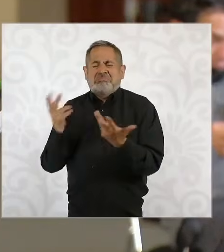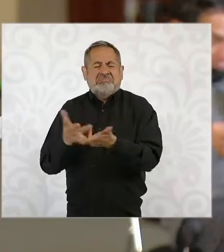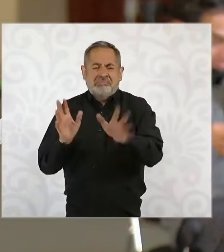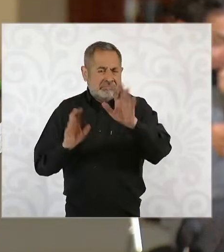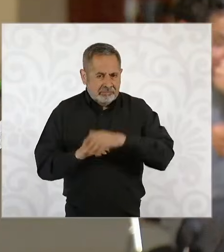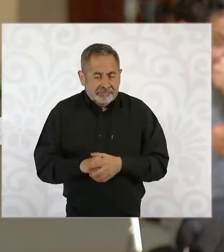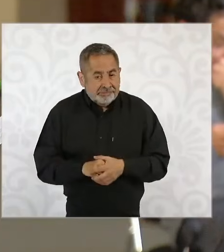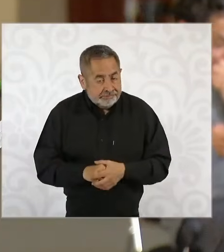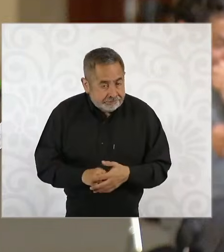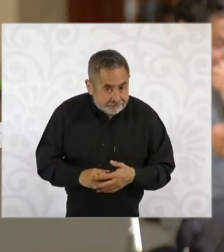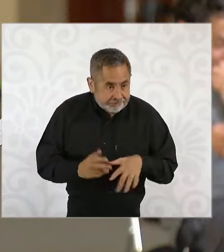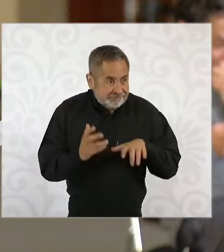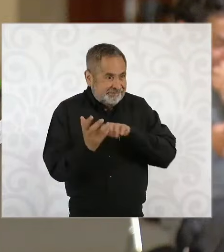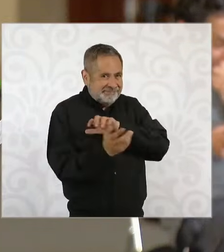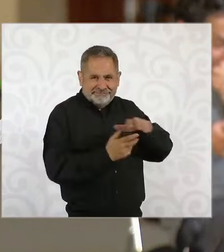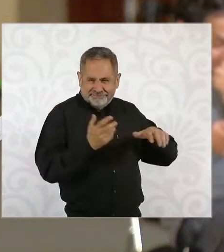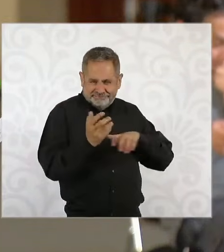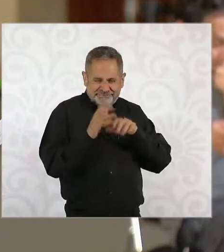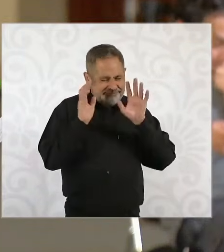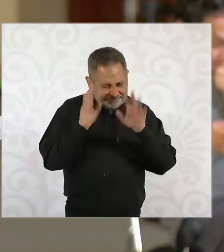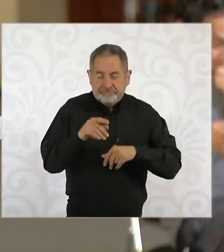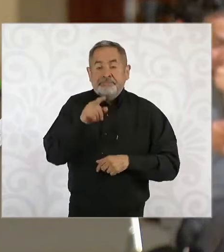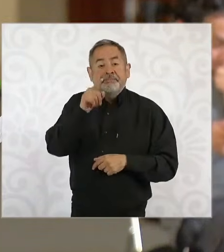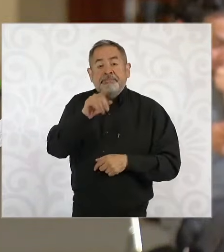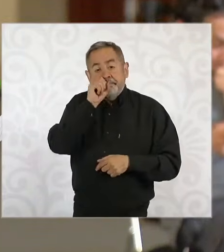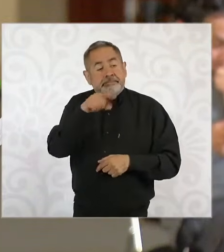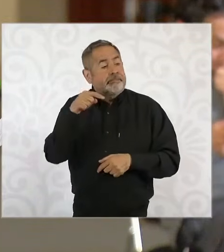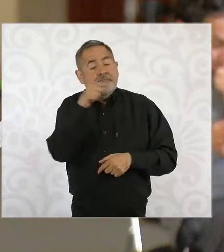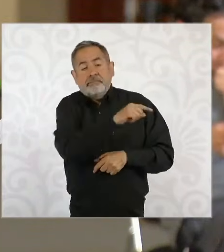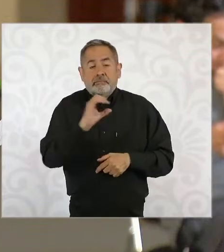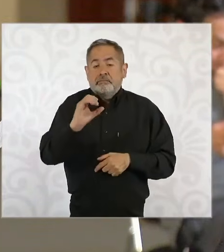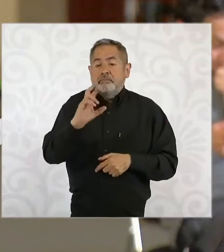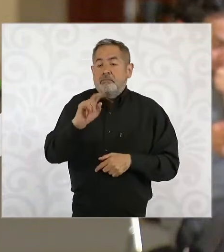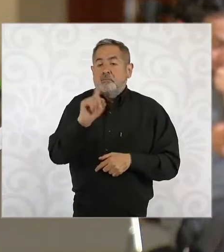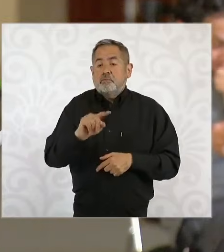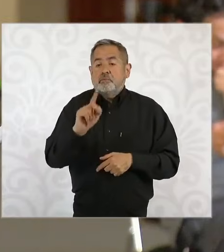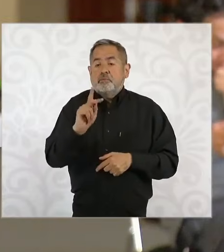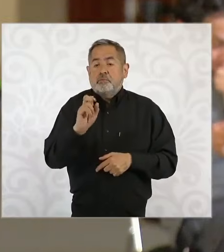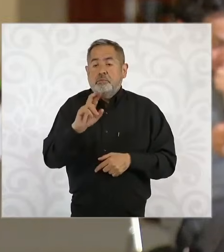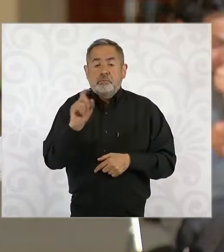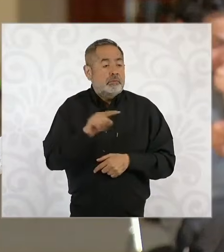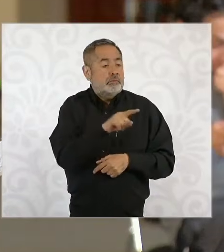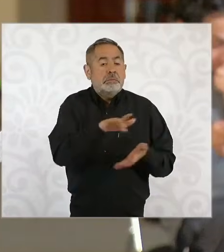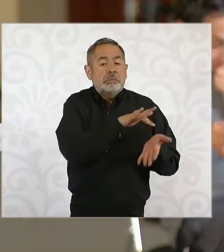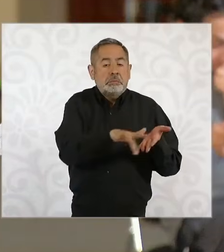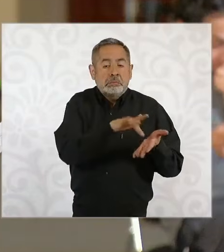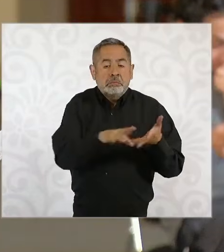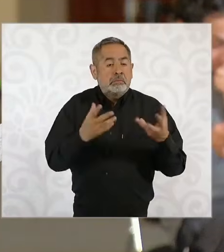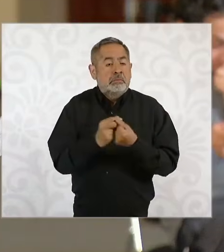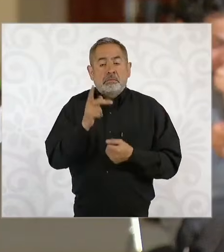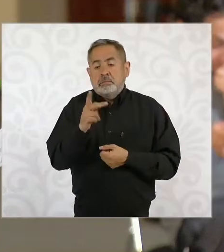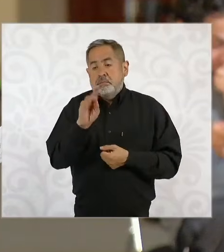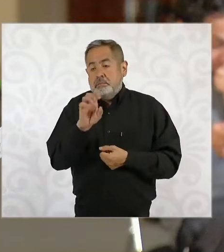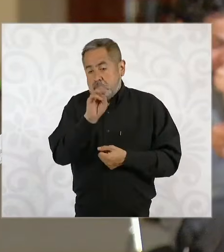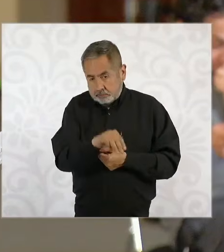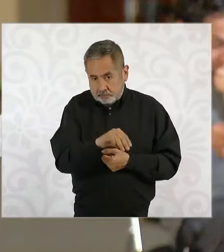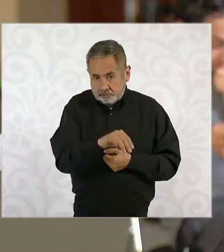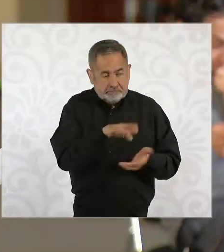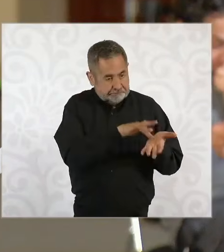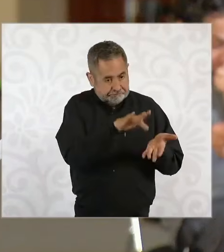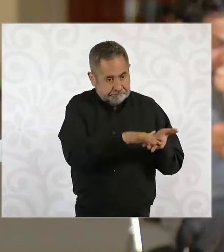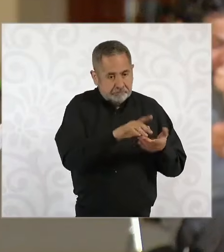pues a esto se le agrega que eh Cruz eh Pérez lo está apoyando el Partido Verde y Andrea eh el PT.